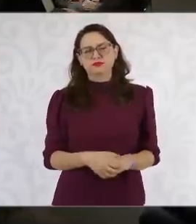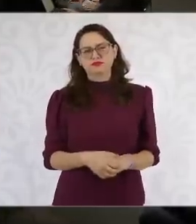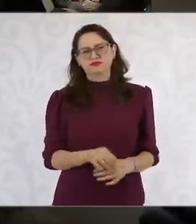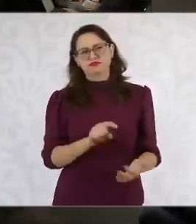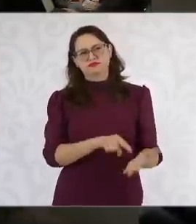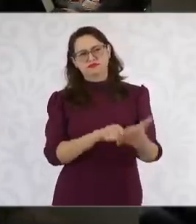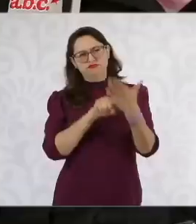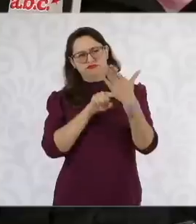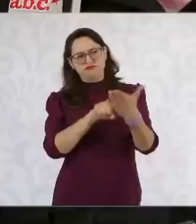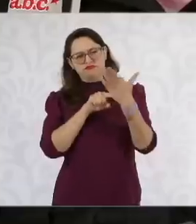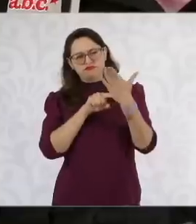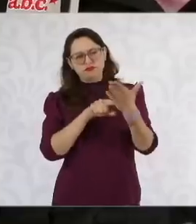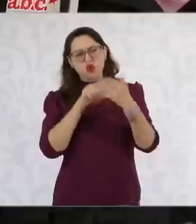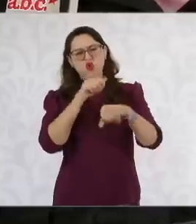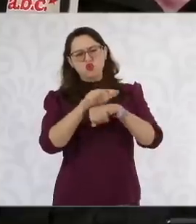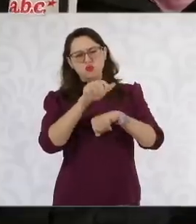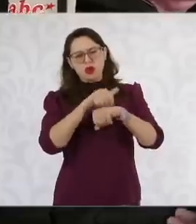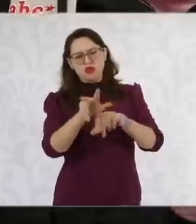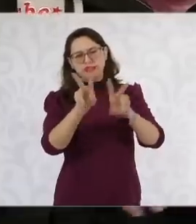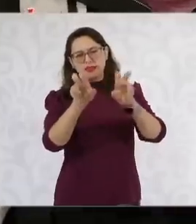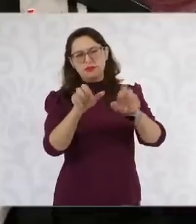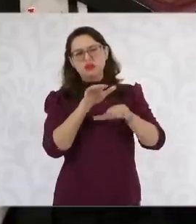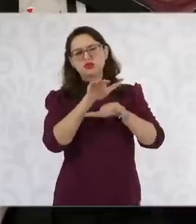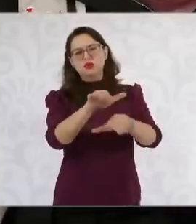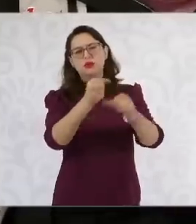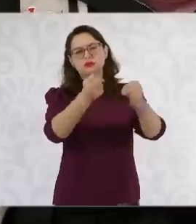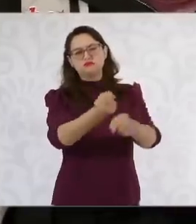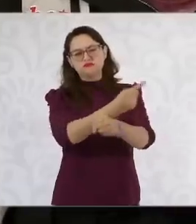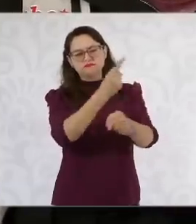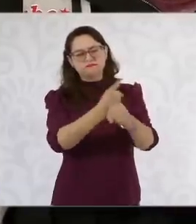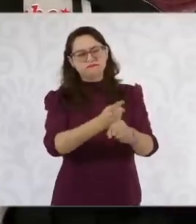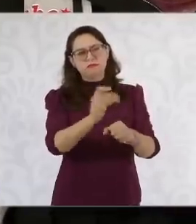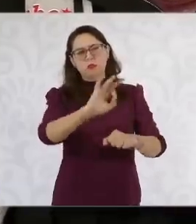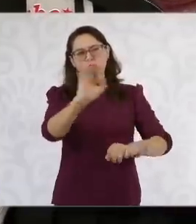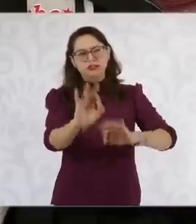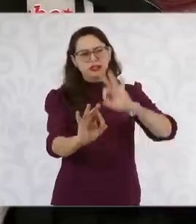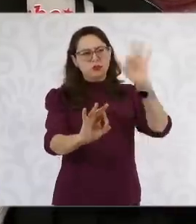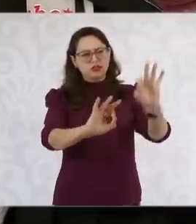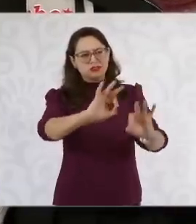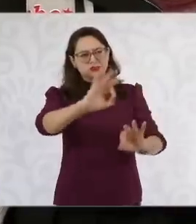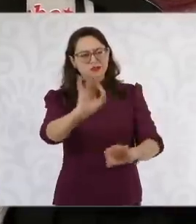estas conferencias en materia de seguridad Eh me llama la atención que hay un delito que en